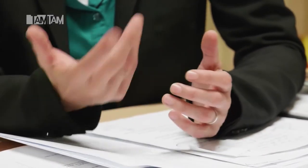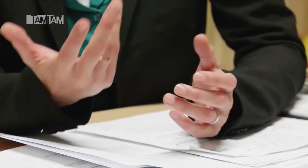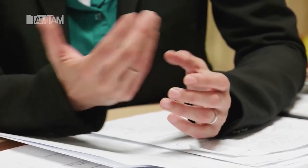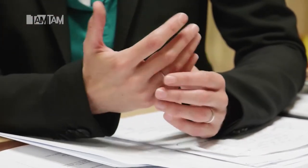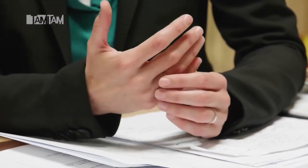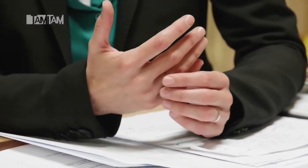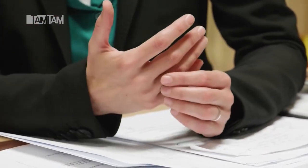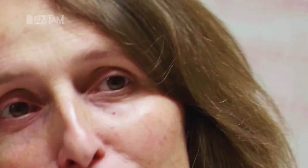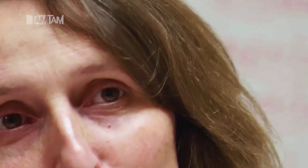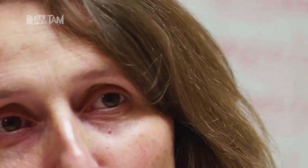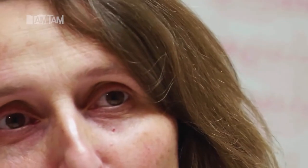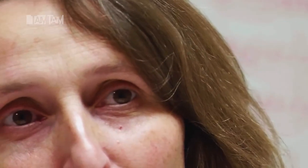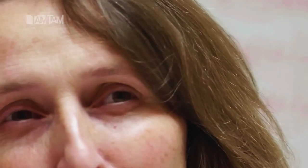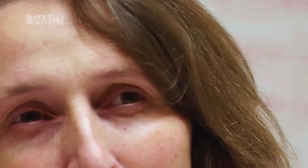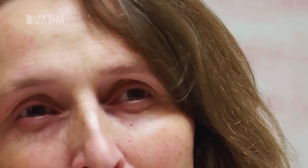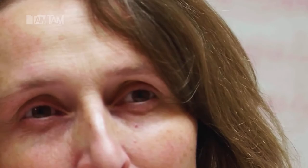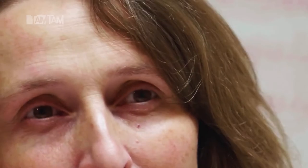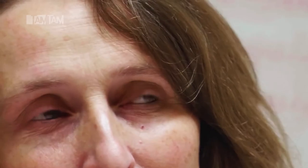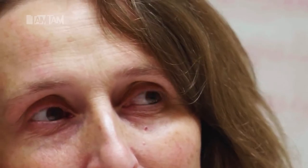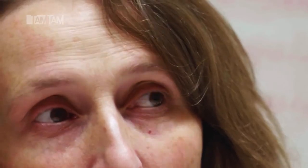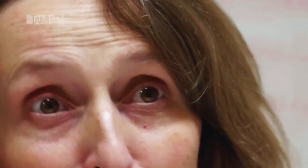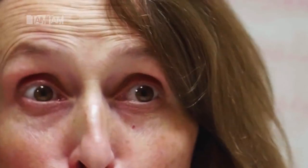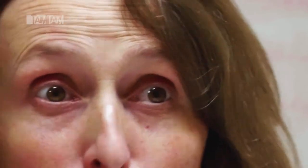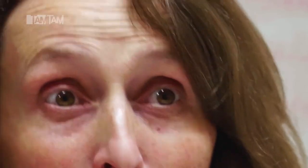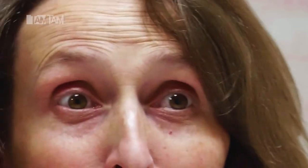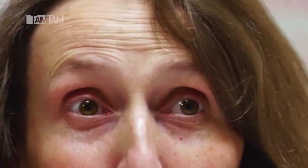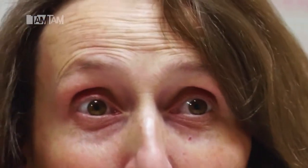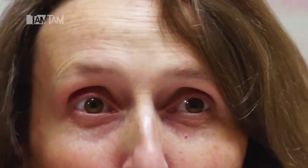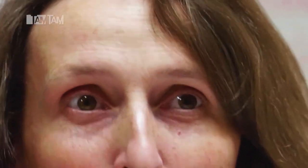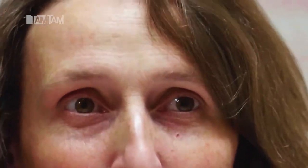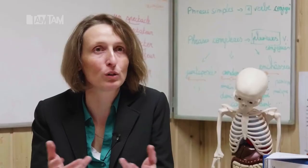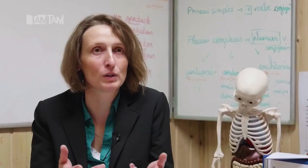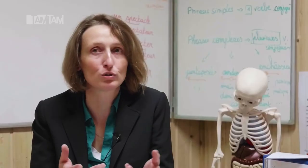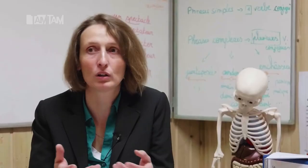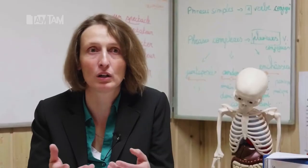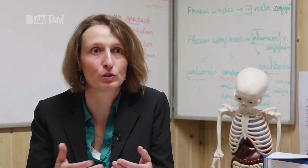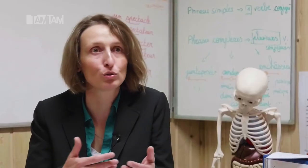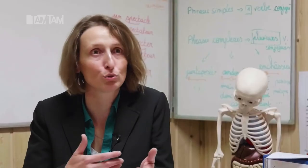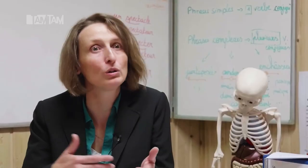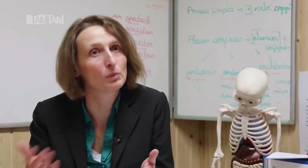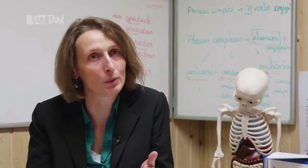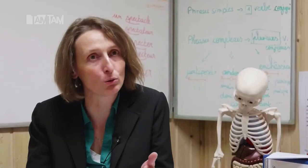est sourd ou malentendant dans des classes classiques. De voir que "tiens, en fait, mon frère ou ma sœur suit le même parcours"